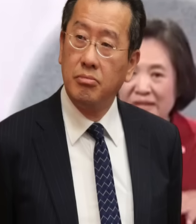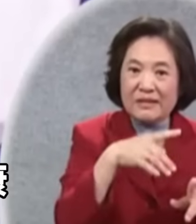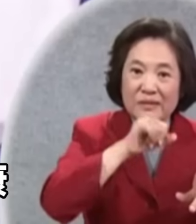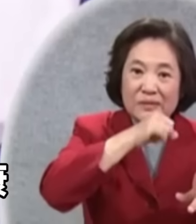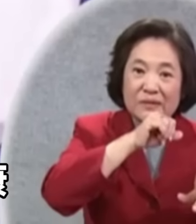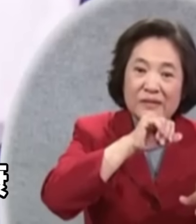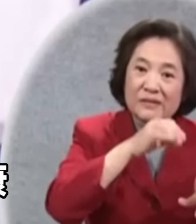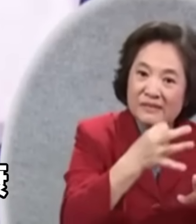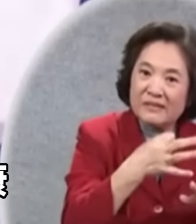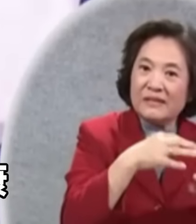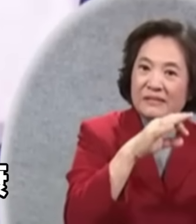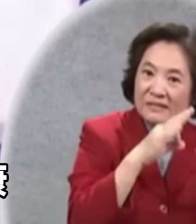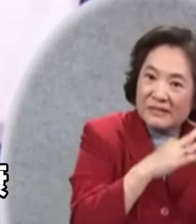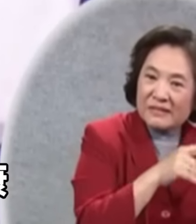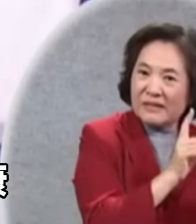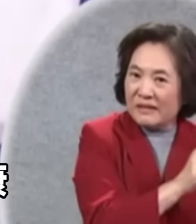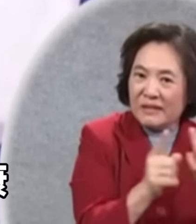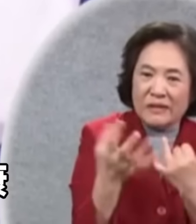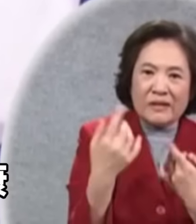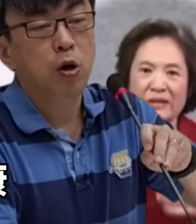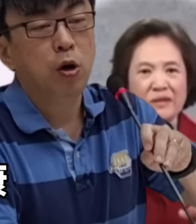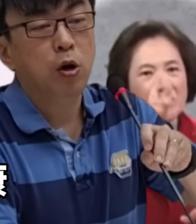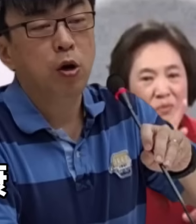新潮流的天字第1號殺手段宜康